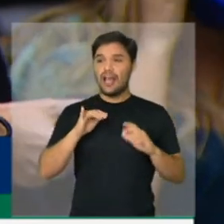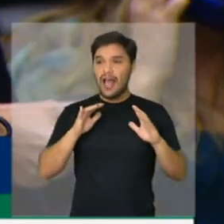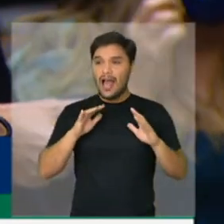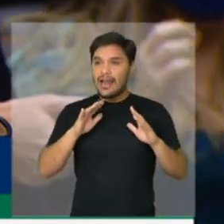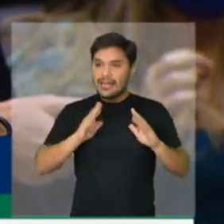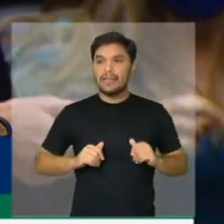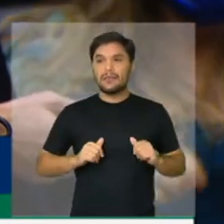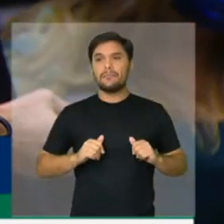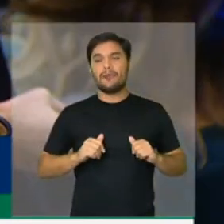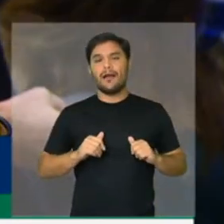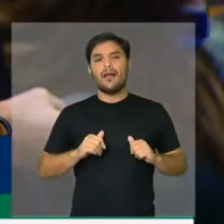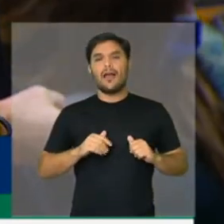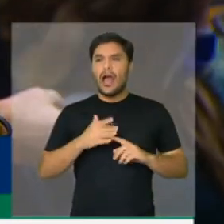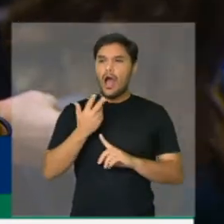DESAFIO QUE NÓS VAMOS TER É